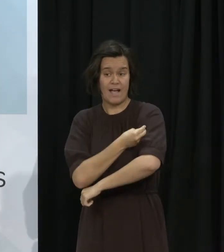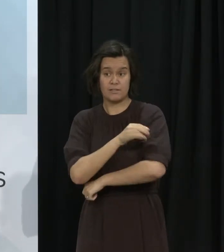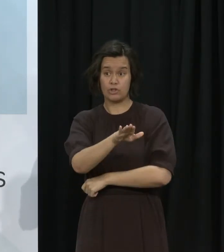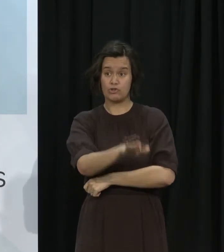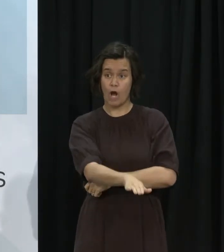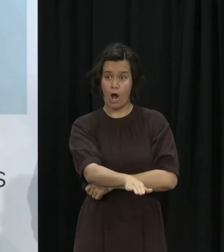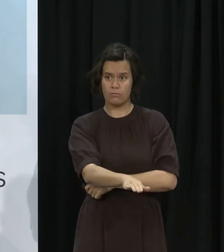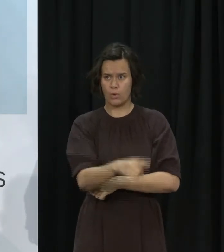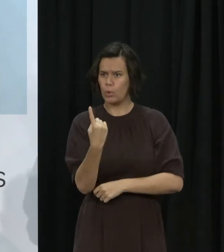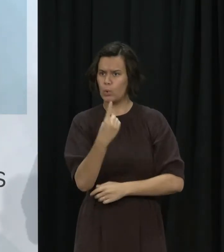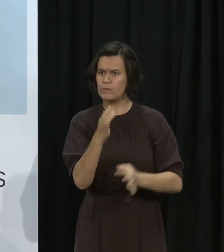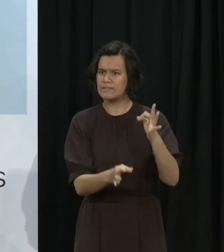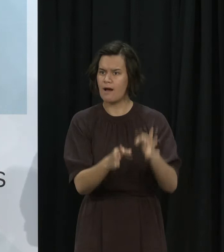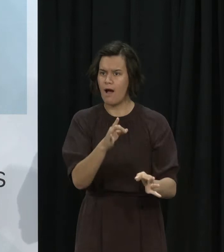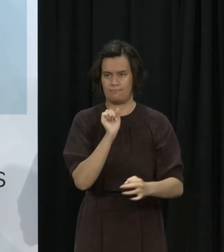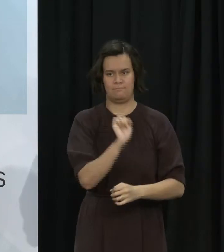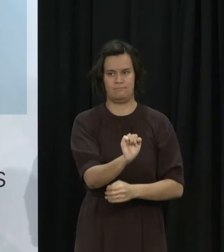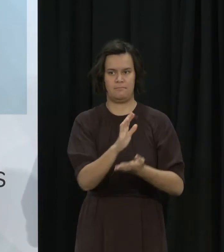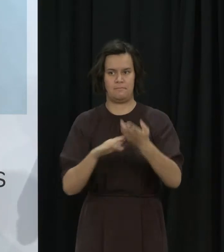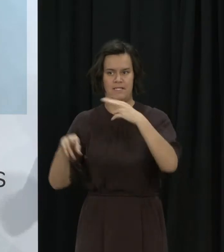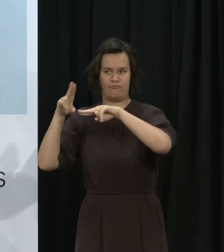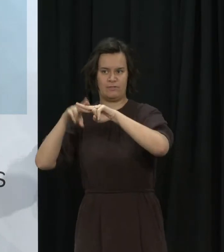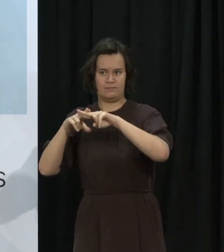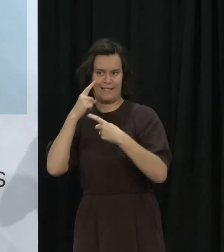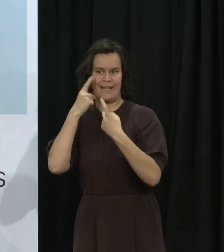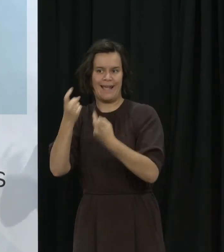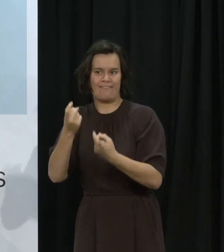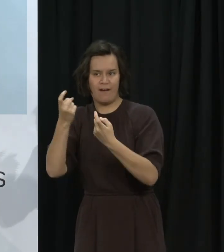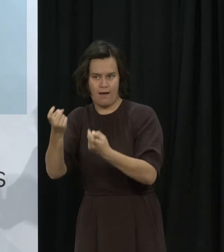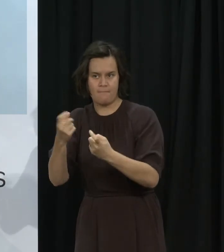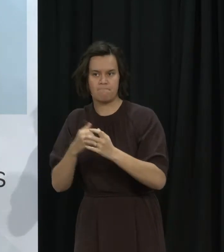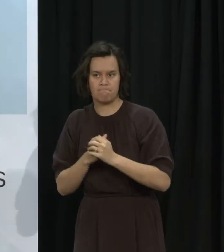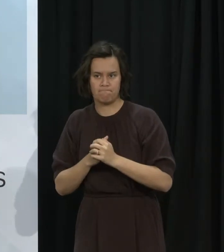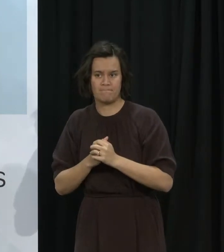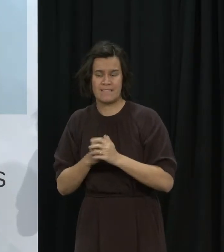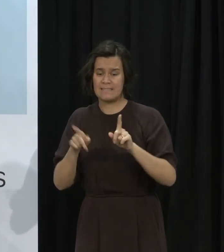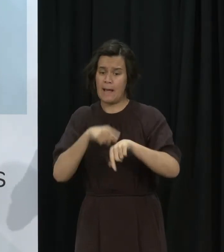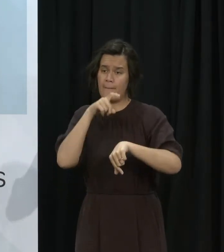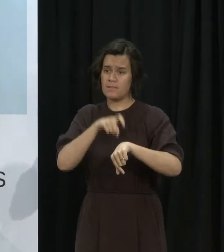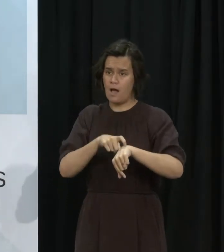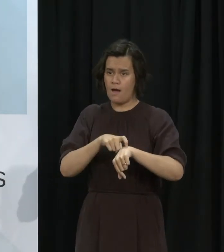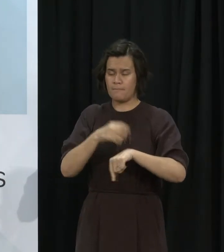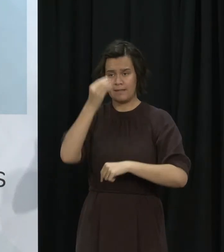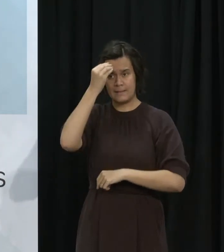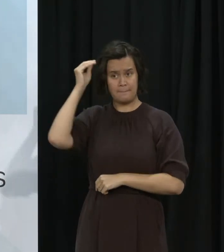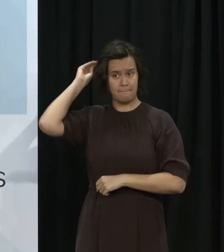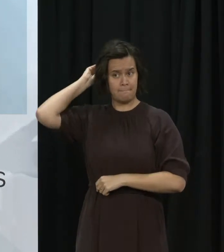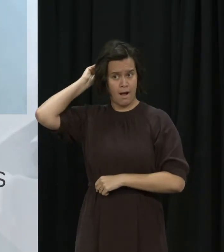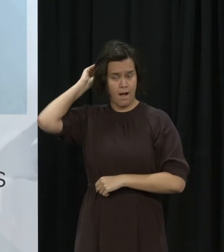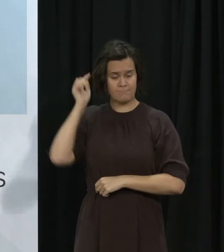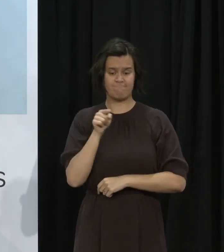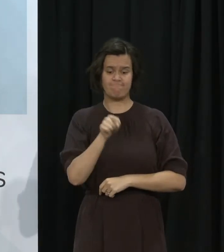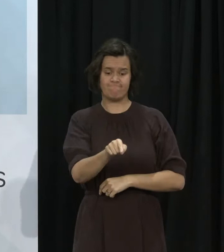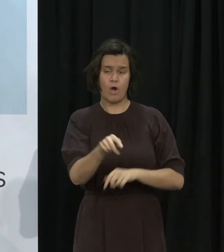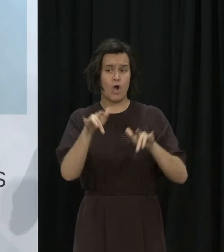kaitiaki hei kaupapa matua mua.